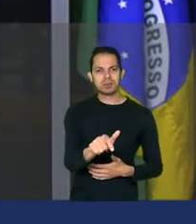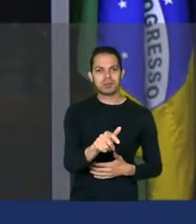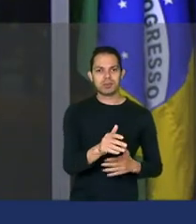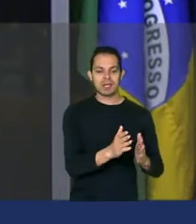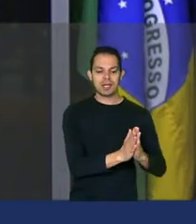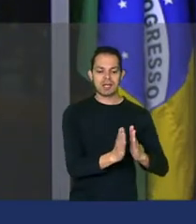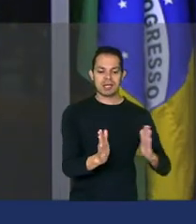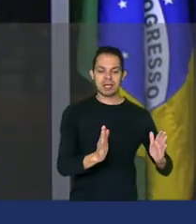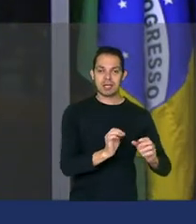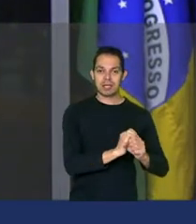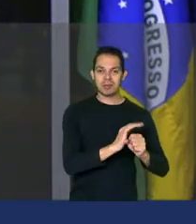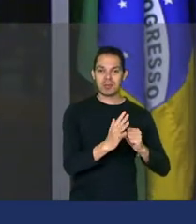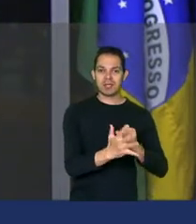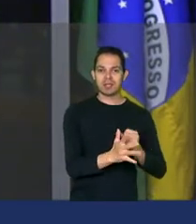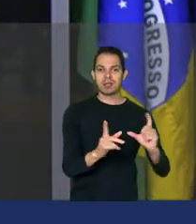ENTIDADES FILANTRÓPICAS, SEI PASSO AS DOAÇÕES RECEBIDAS